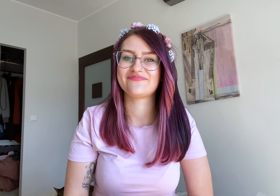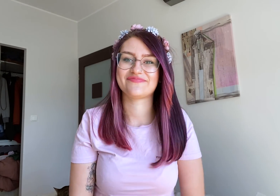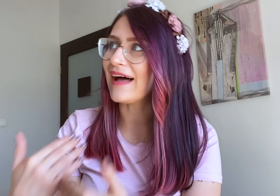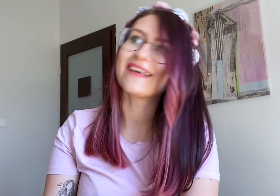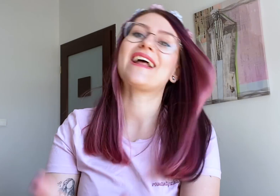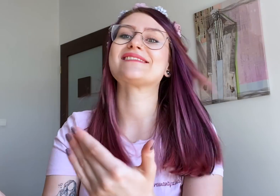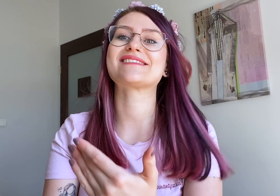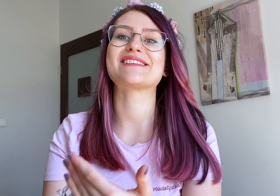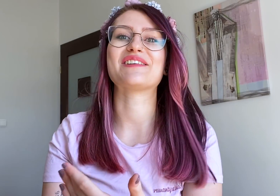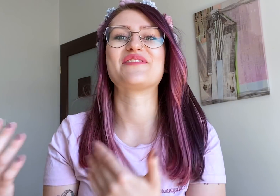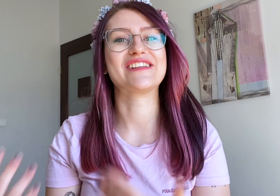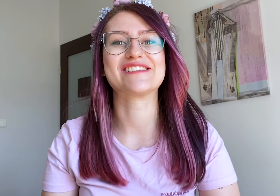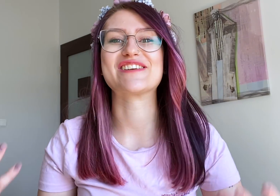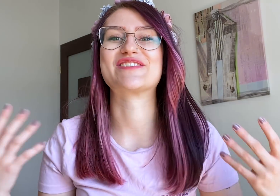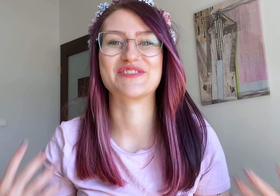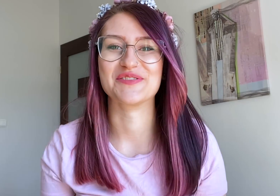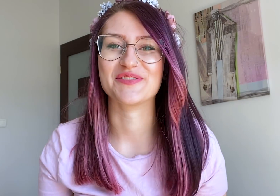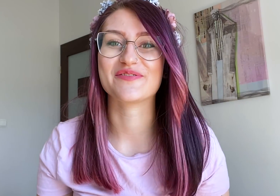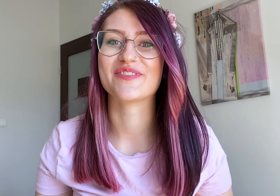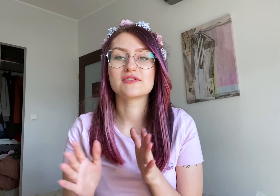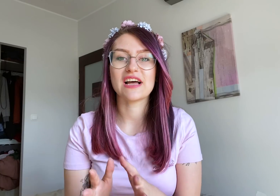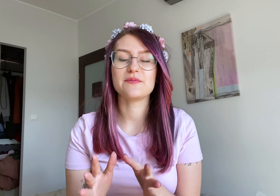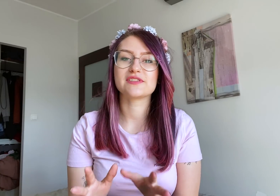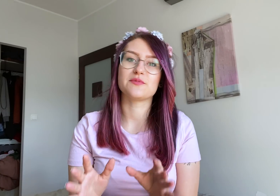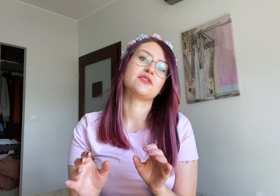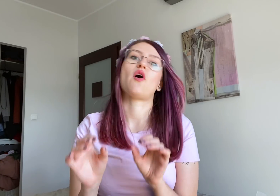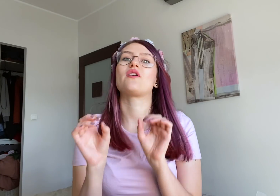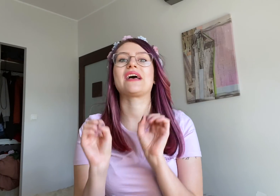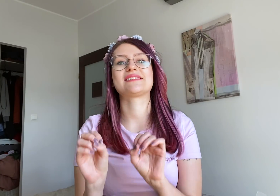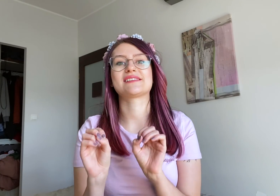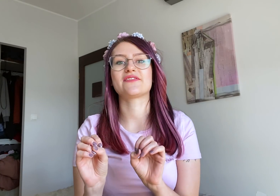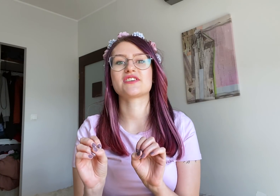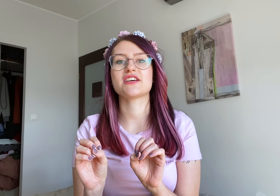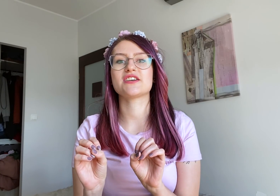A teraz więcej szczegółów. Ustalmy sobie to raz na zawsze,